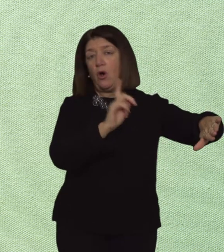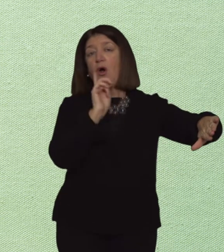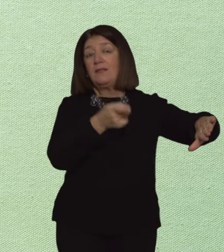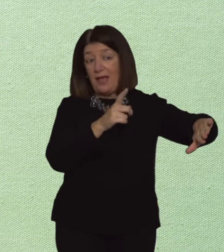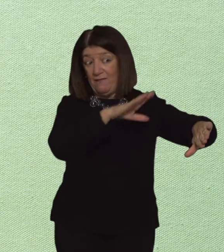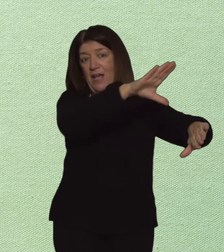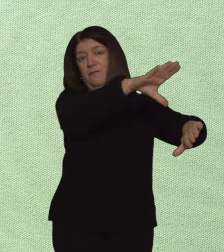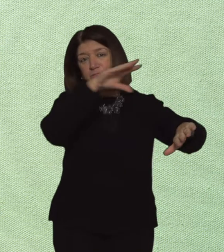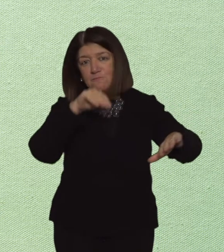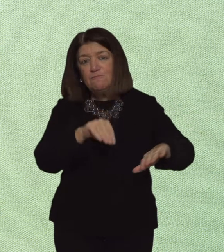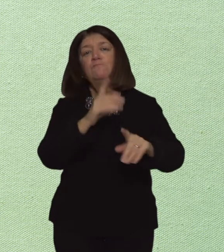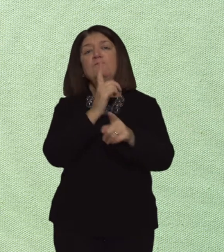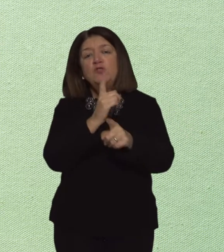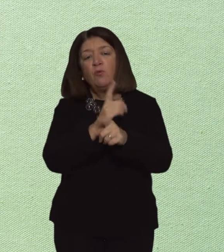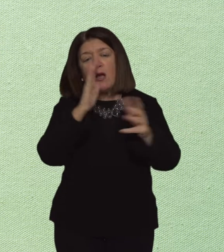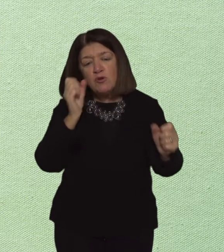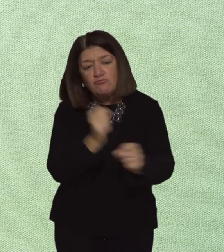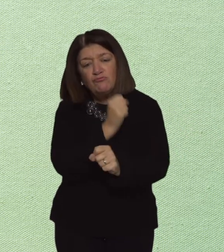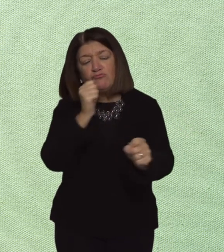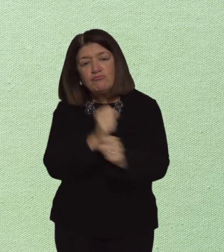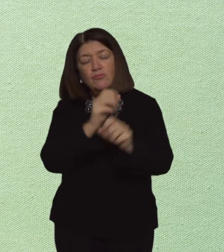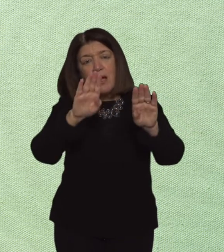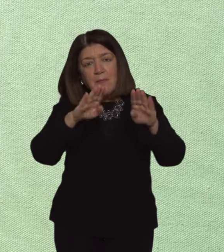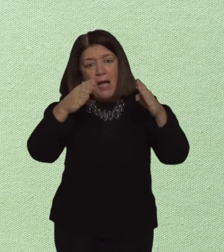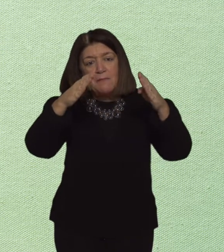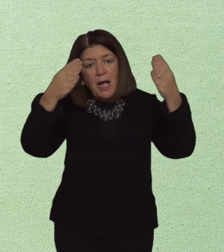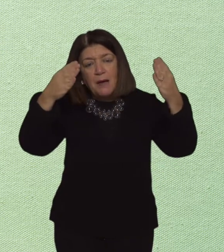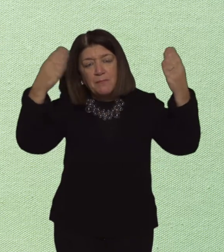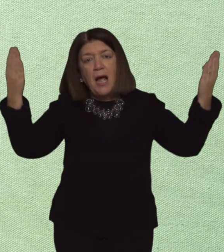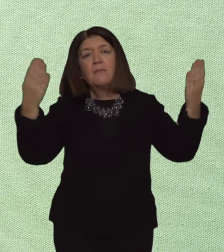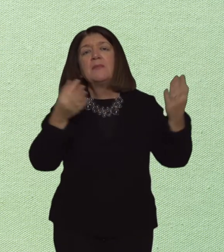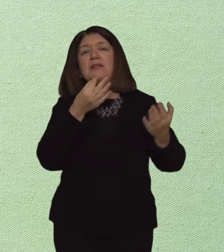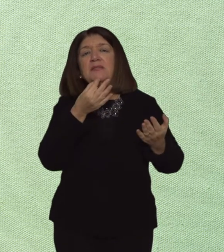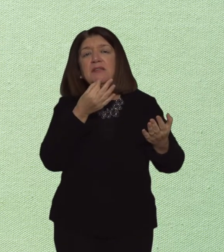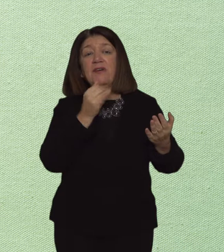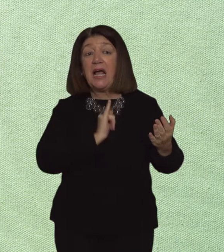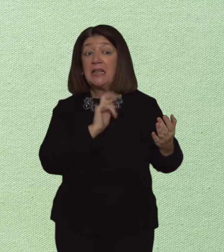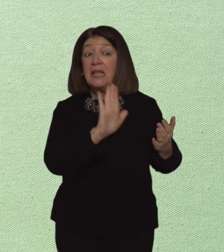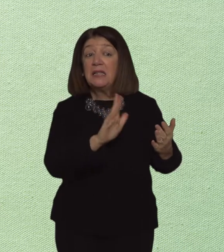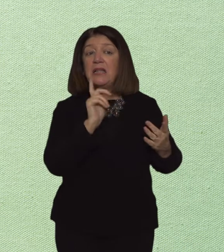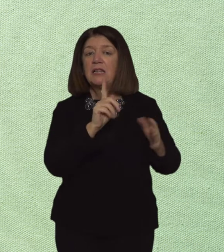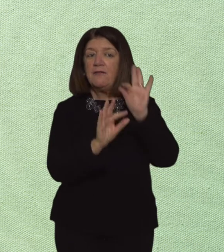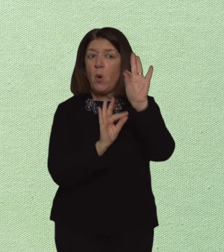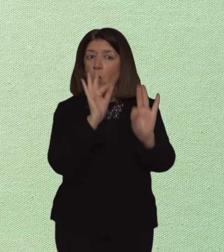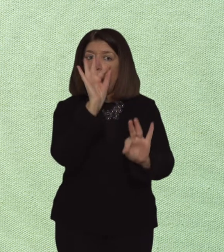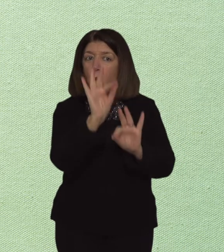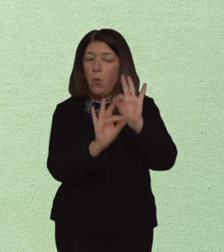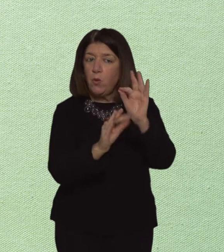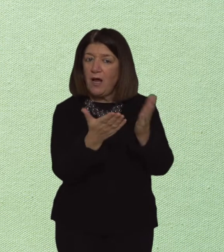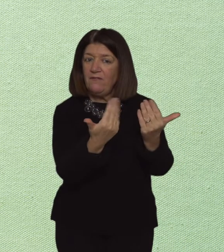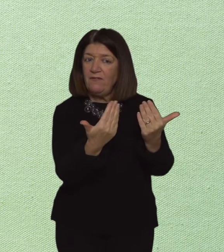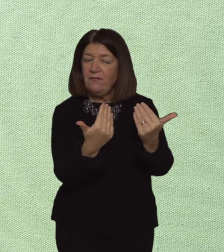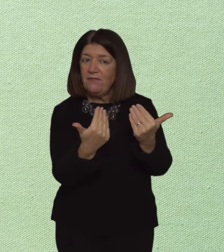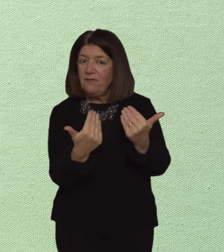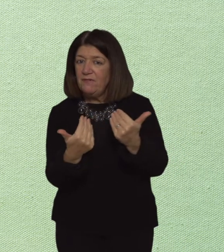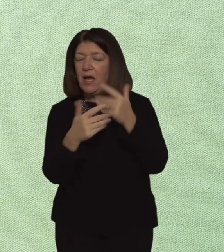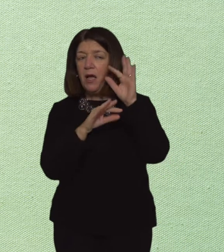celebrazione è il prendersi cura delle identità, non è fine a se stessa. La celebrazione e il prendersi cura delle identità